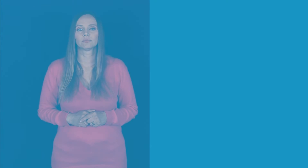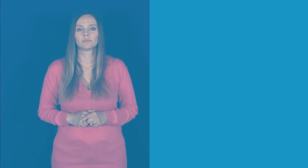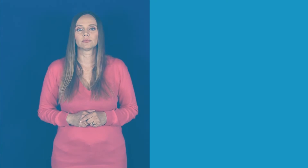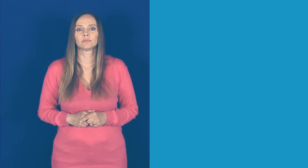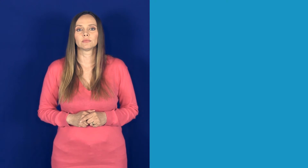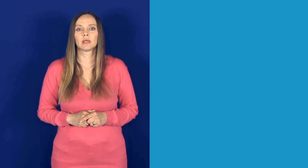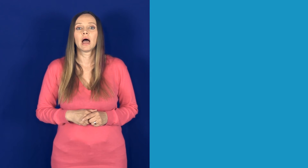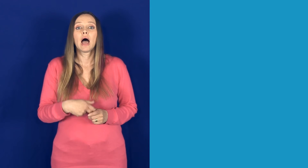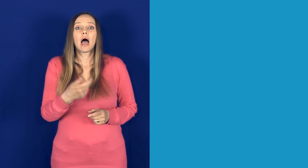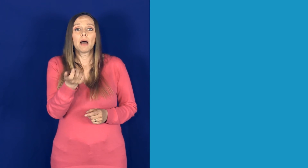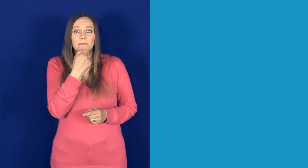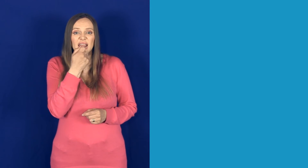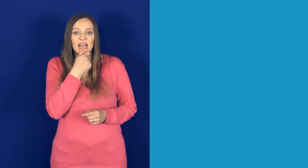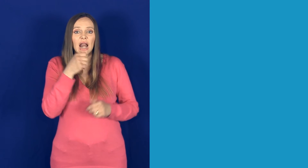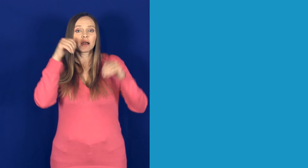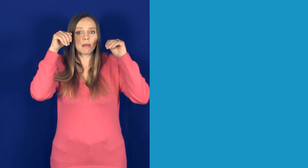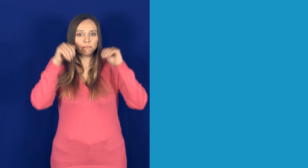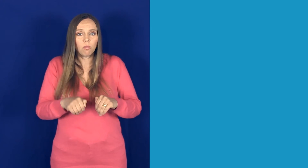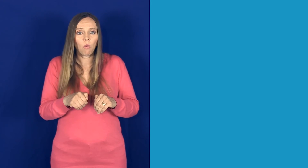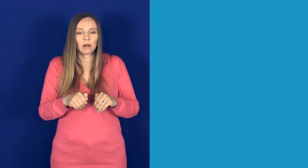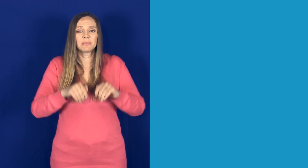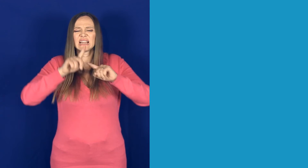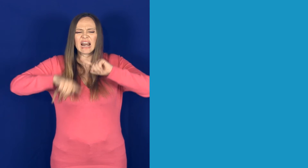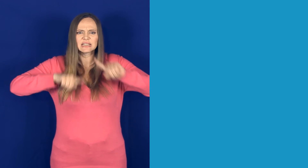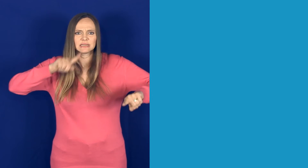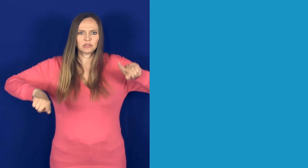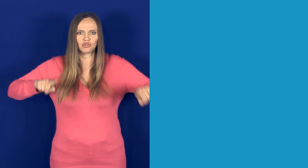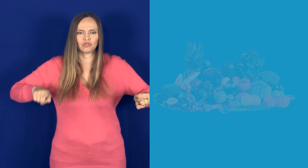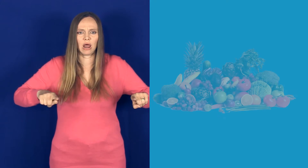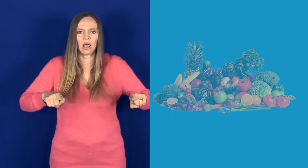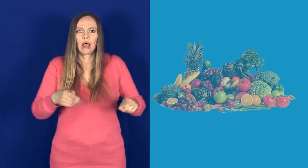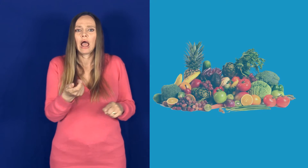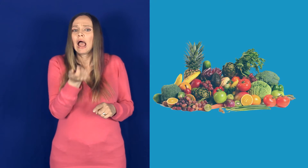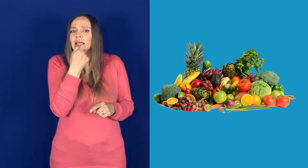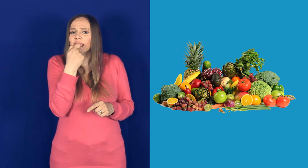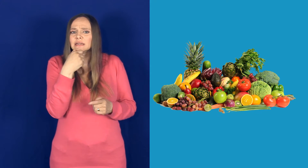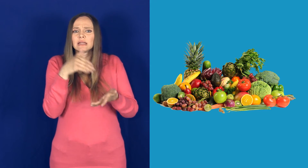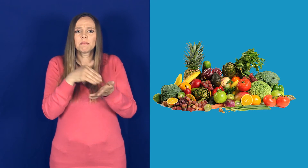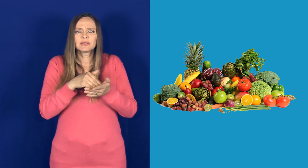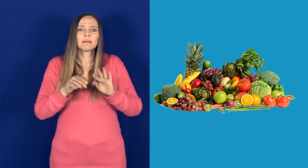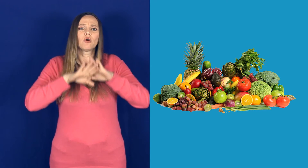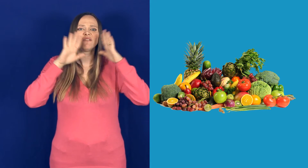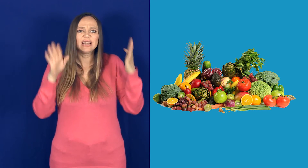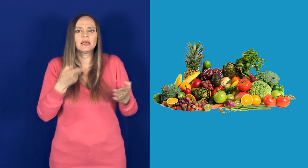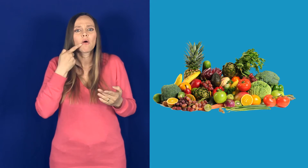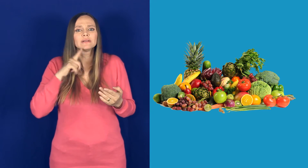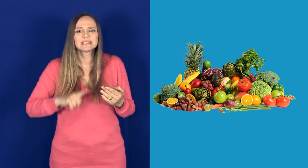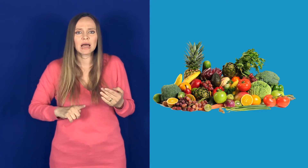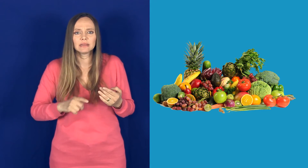Prehrana mora biti različna. Jesti je potrebno veliko sadja in zelenjave, ki vsebuje vlaknine.